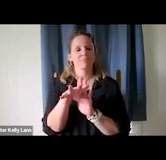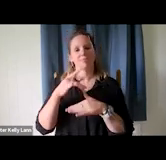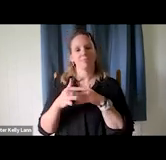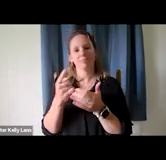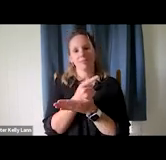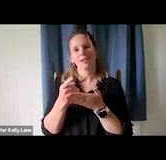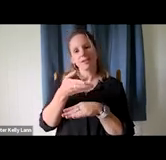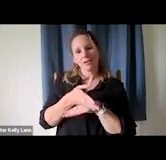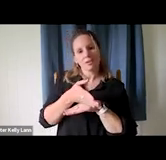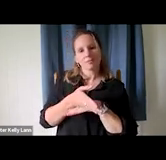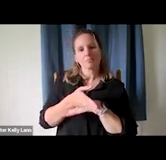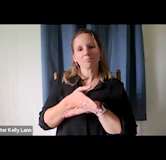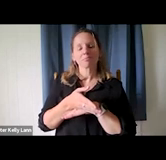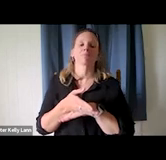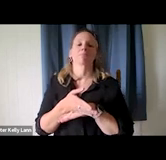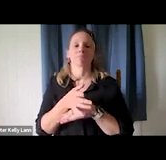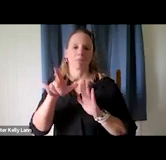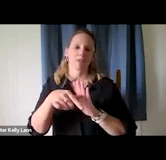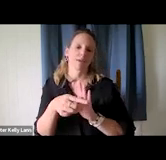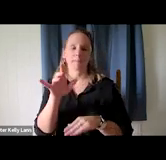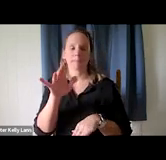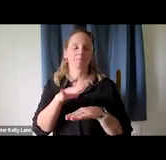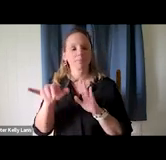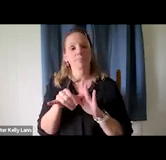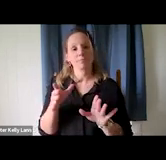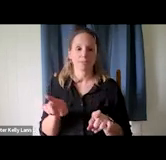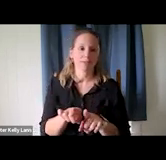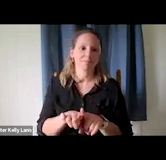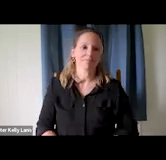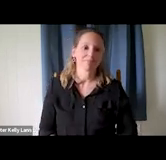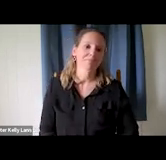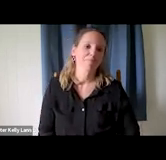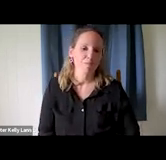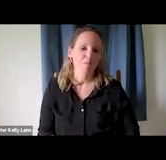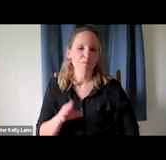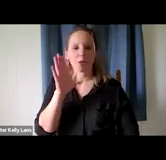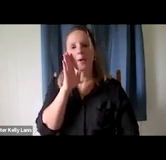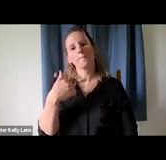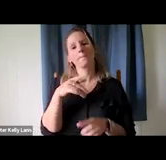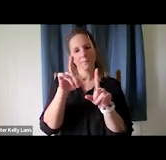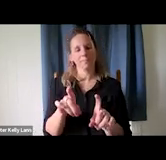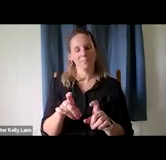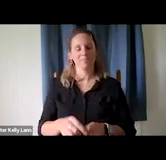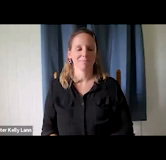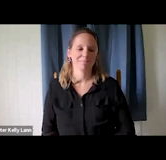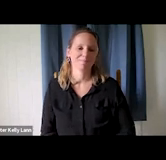en el sitio web de SOAR y más adelante también en YouTube. Con mucho gusto responderemos a sus preguntas. Por favor, envíenlas